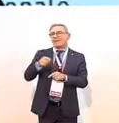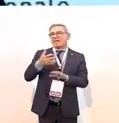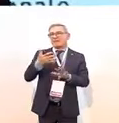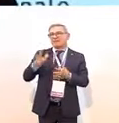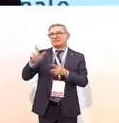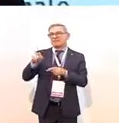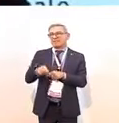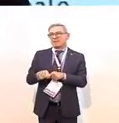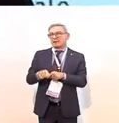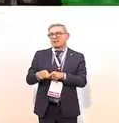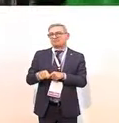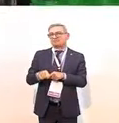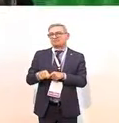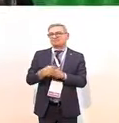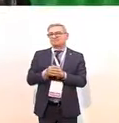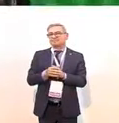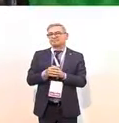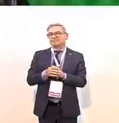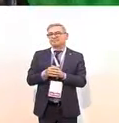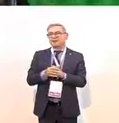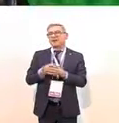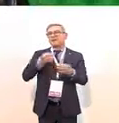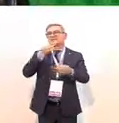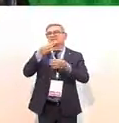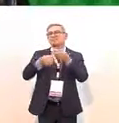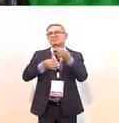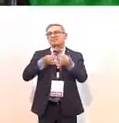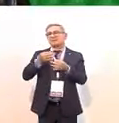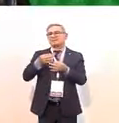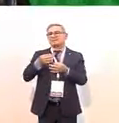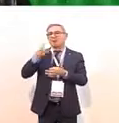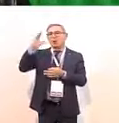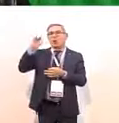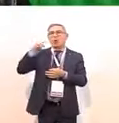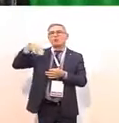il populismo sapendo che la difesa di populismo è praticamente impossibile. Mi viene in mente